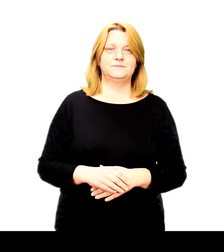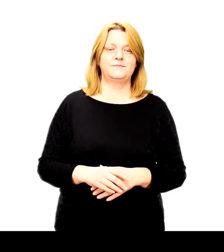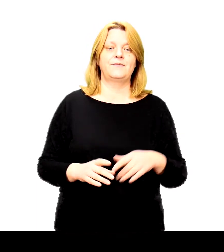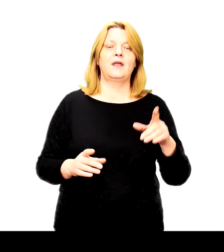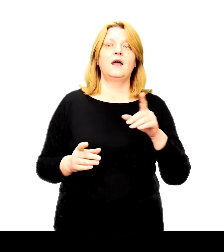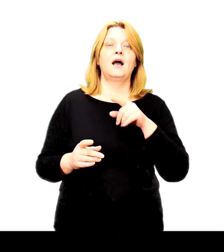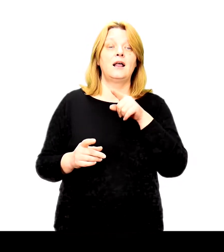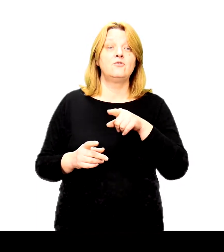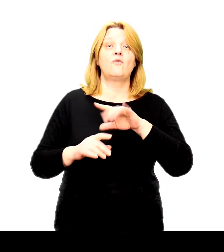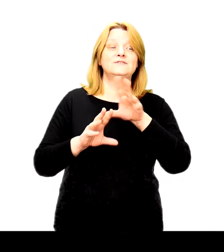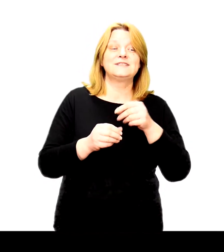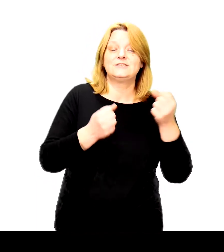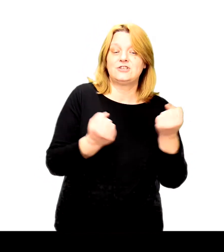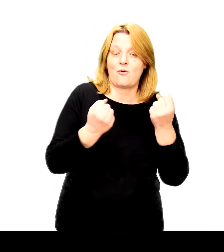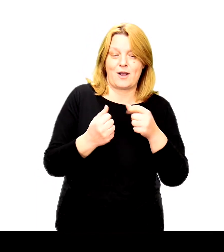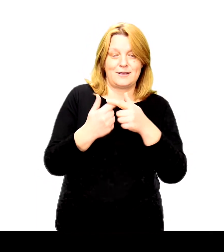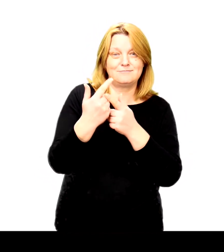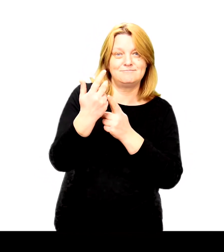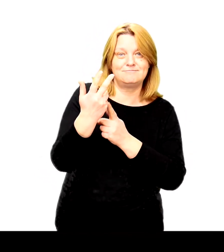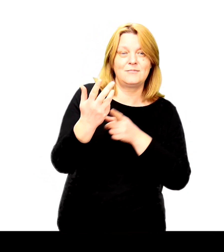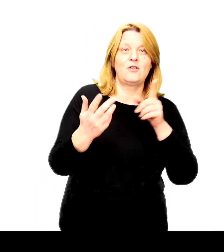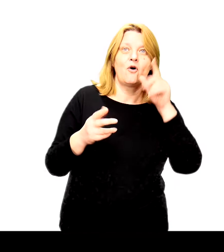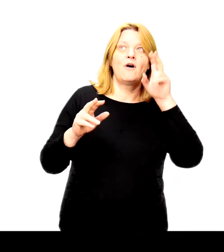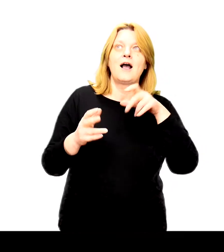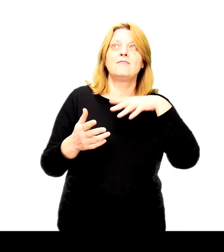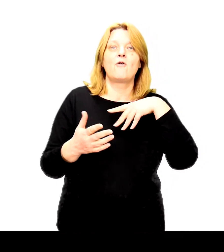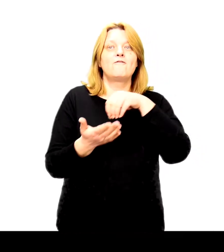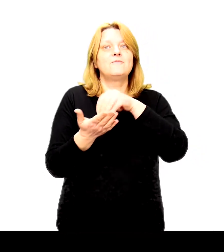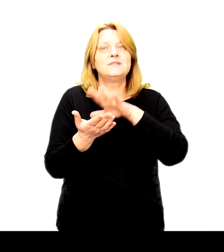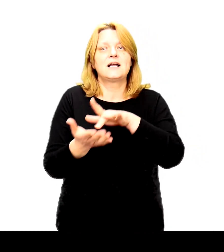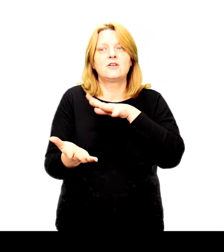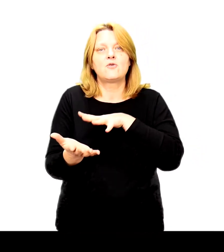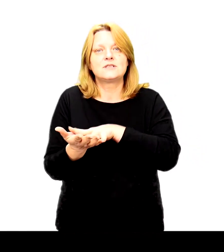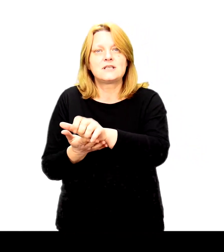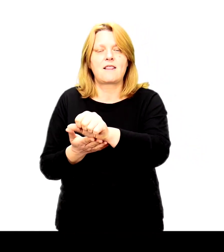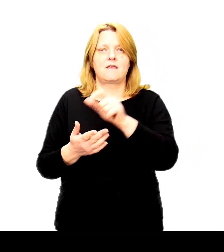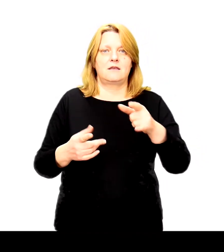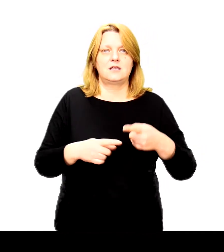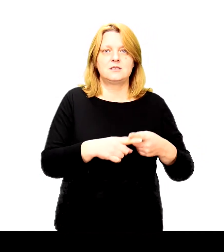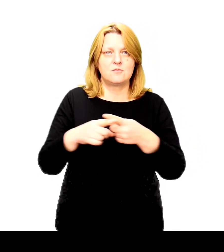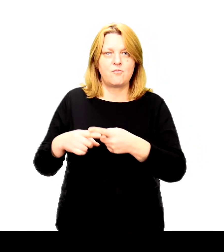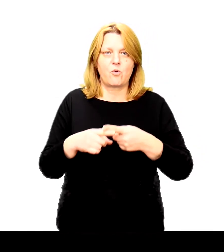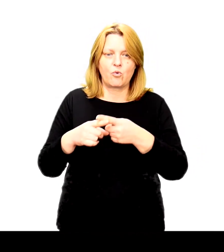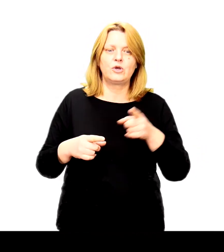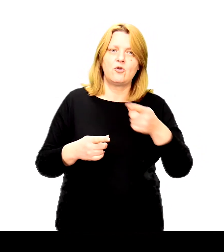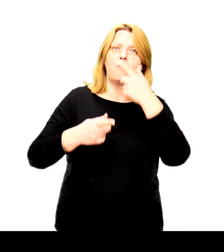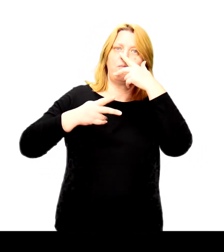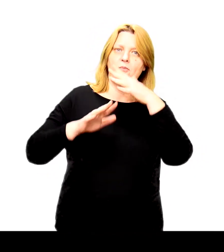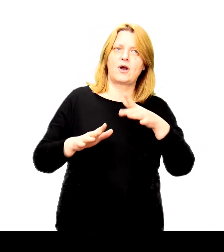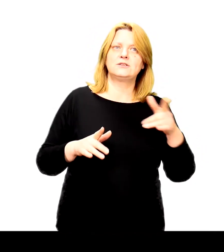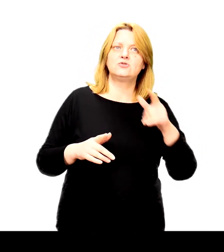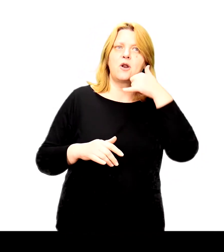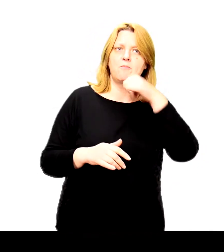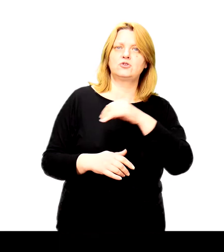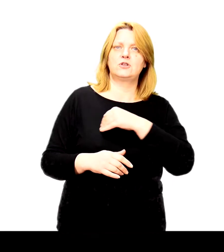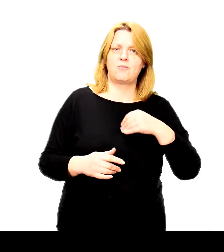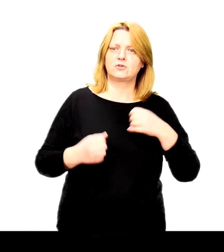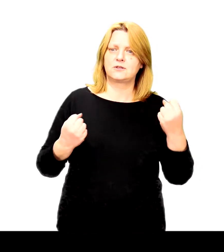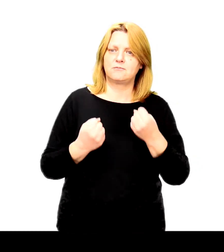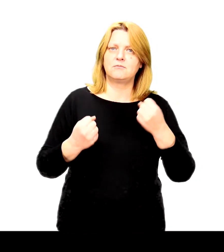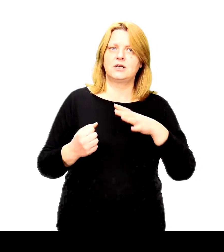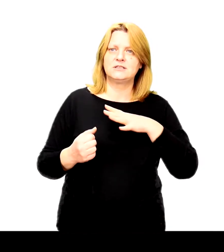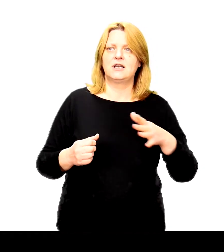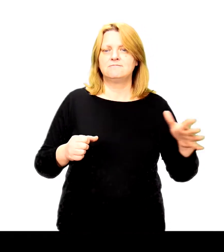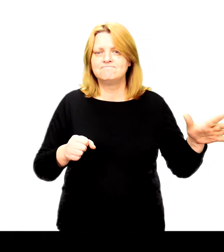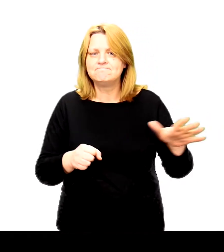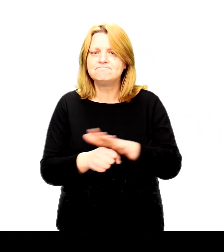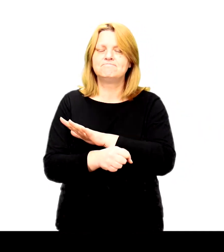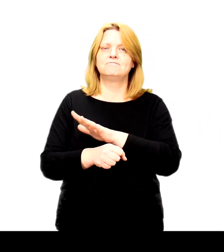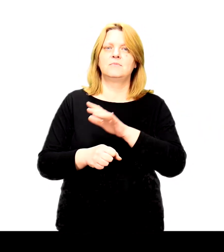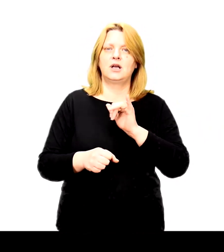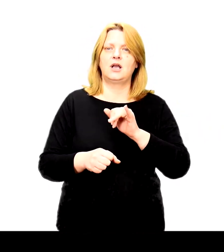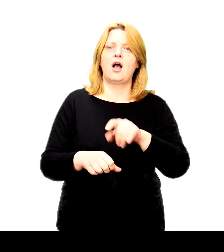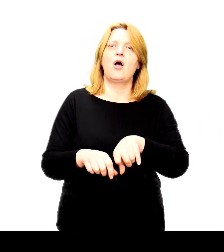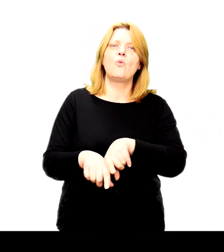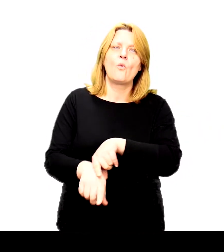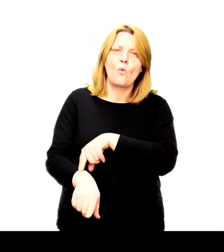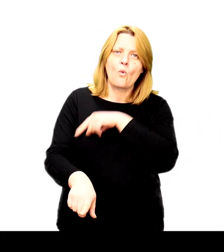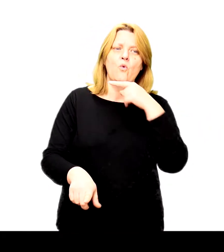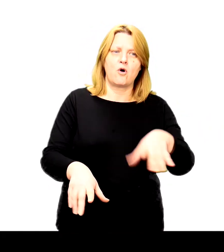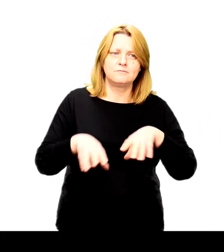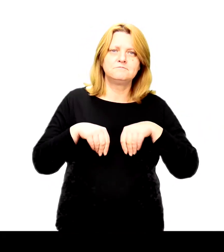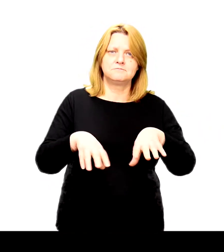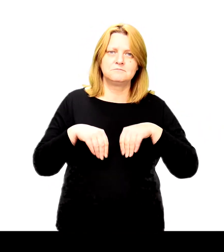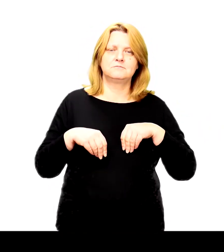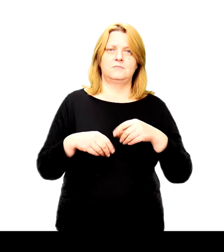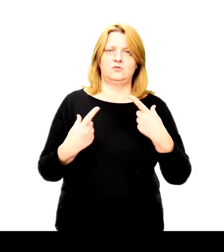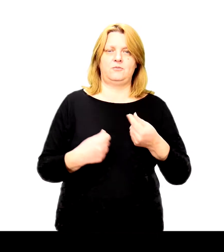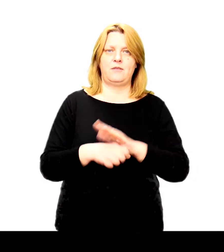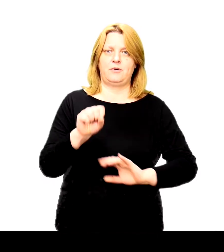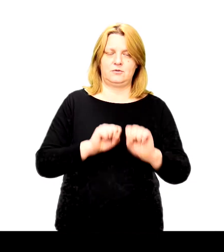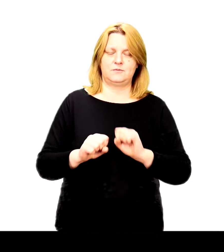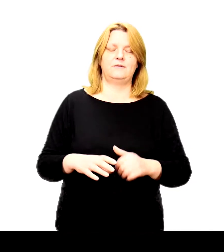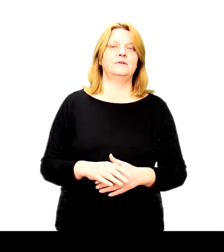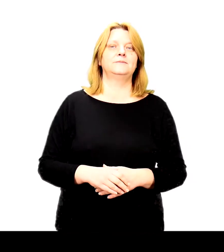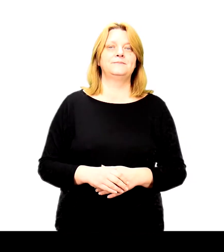Wpisanie tych działań do strategii Spółki pokazuje, że podchodzimy do tego tematu kompleksowo i długofalowo.